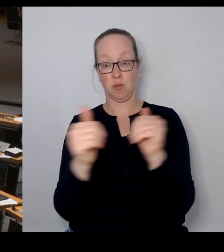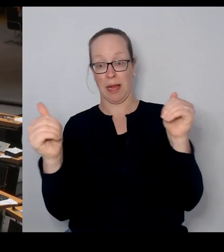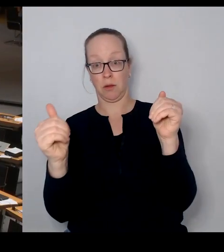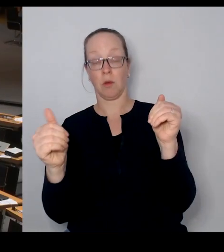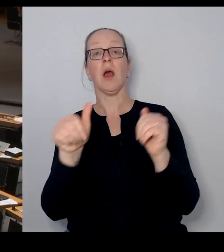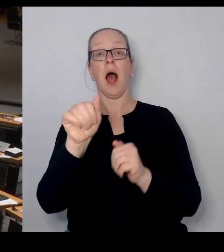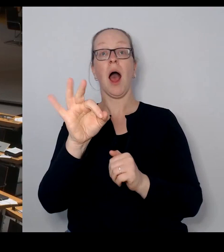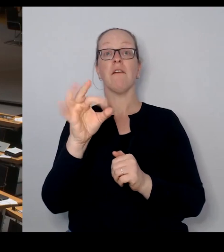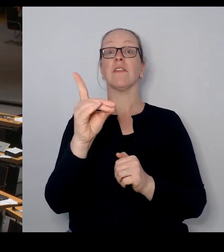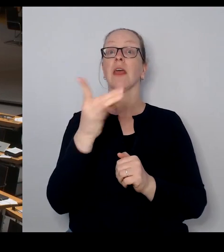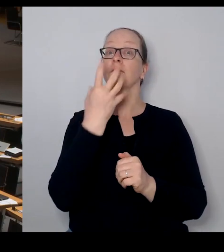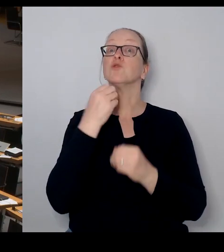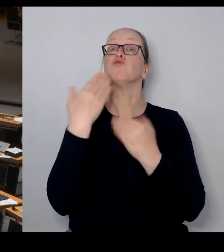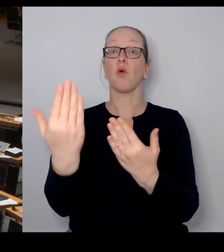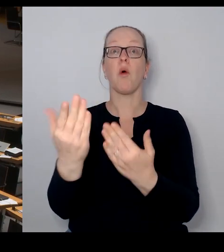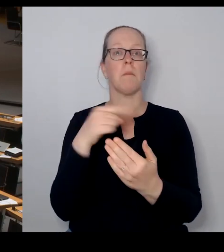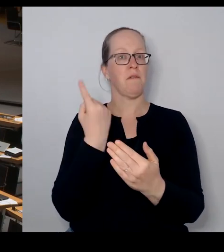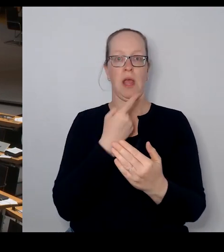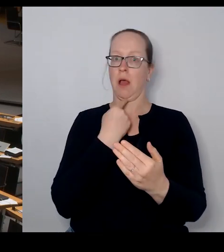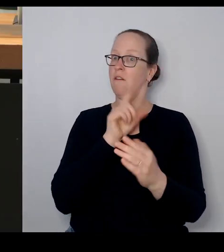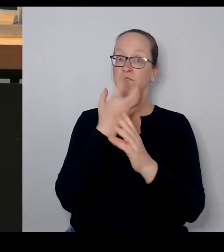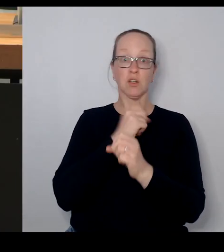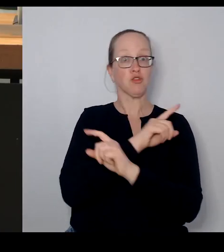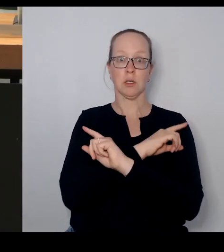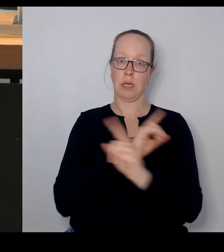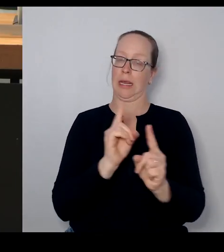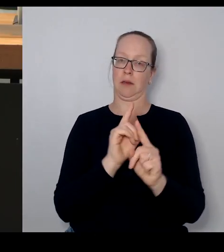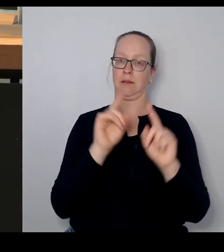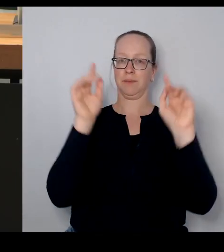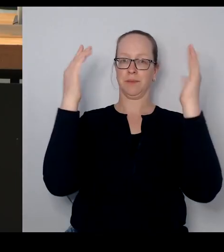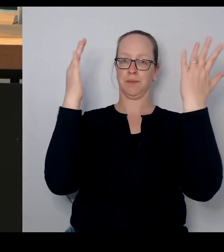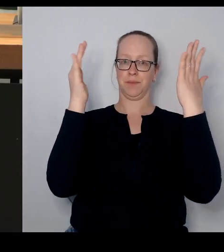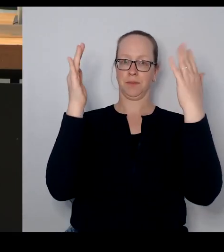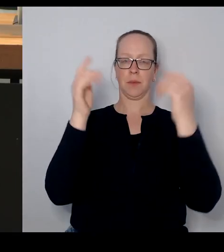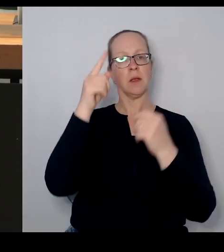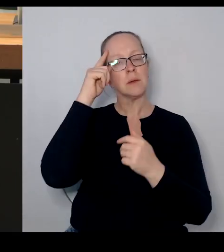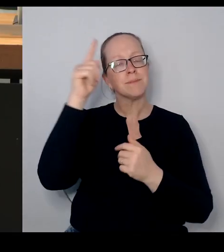Denken Sie an die Menschen aus der Ukraine die hier herkommen, die ihr Freund Wladimir Putin aus ihrem Land